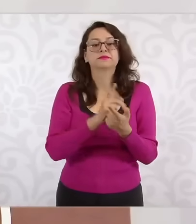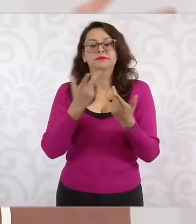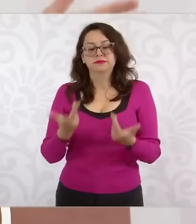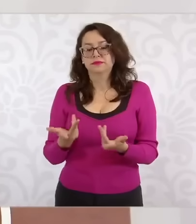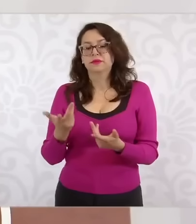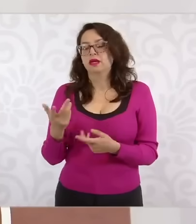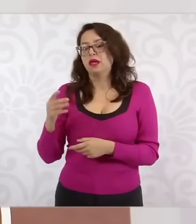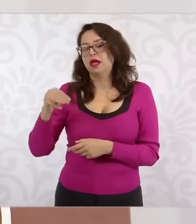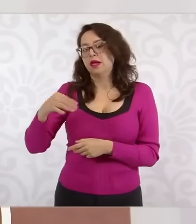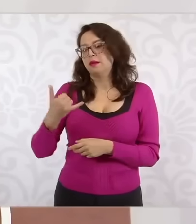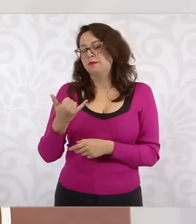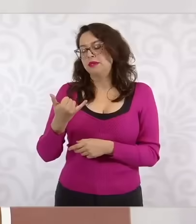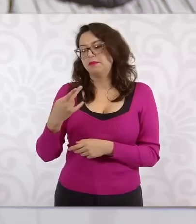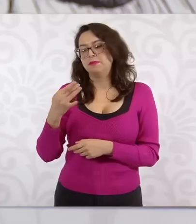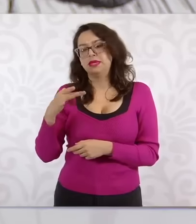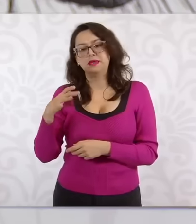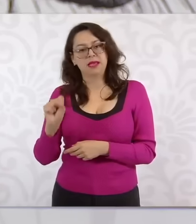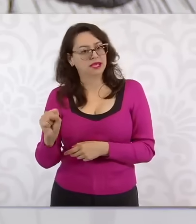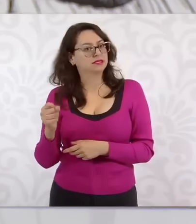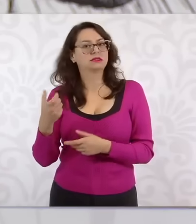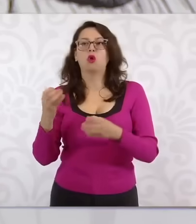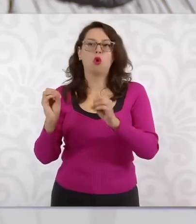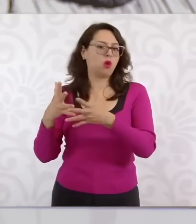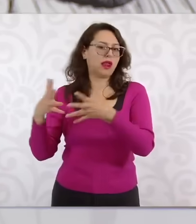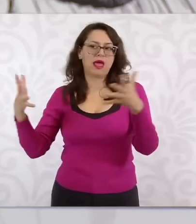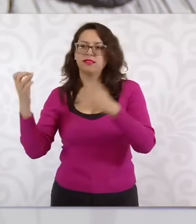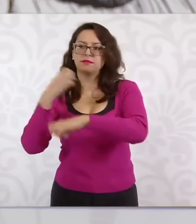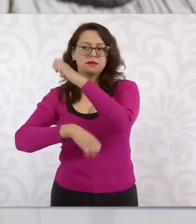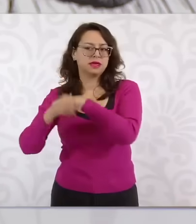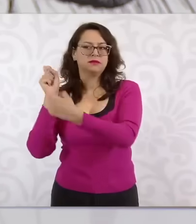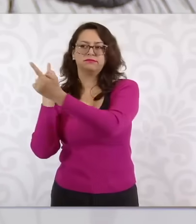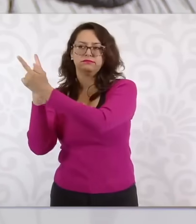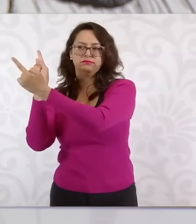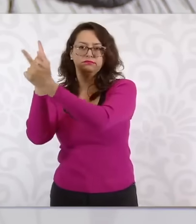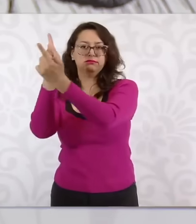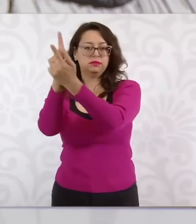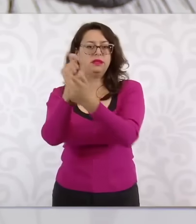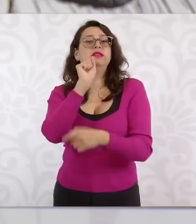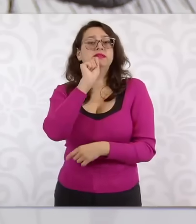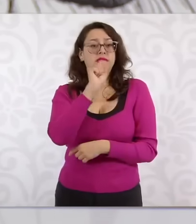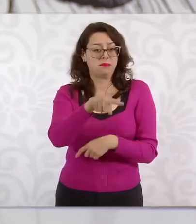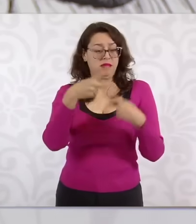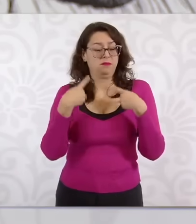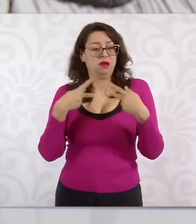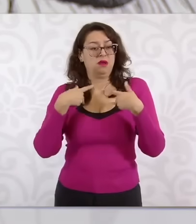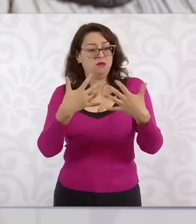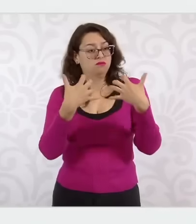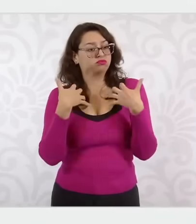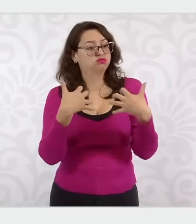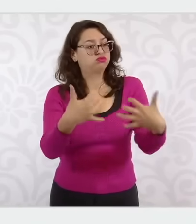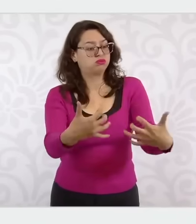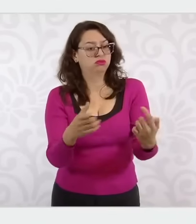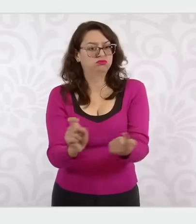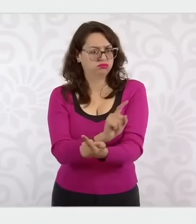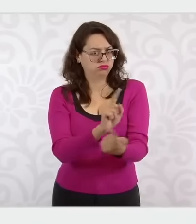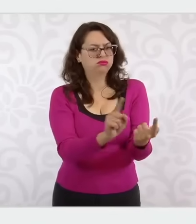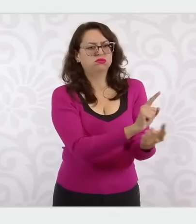reunimos en las asambleas que ustedes conocen, pues para escuchar de manera directa eh qué delito